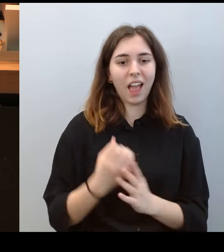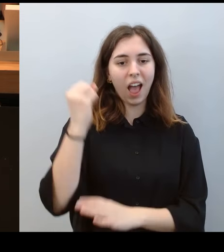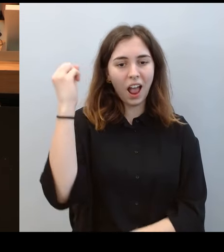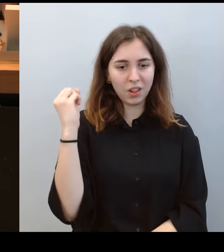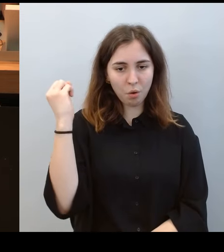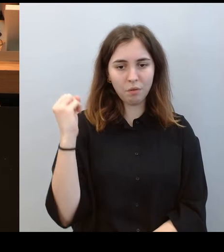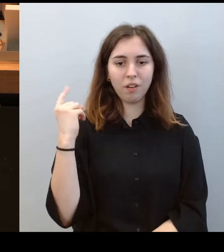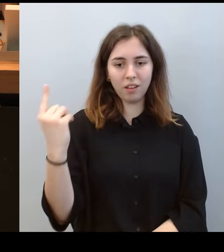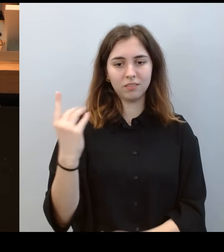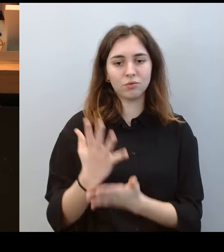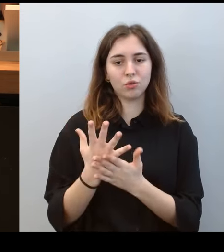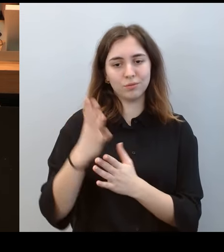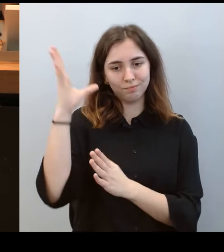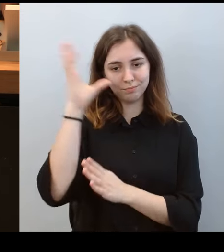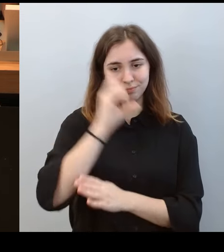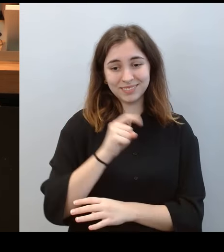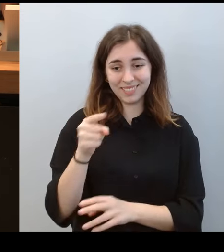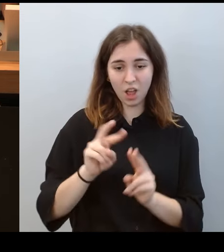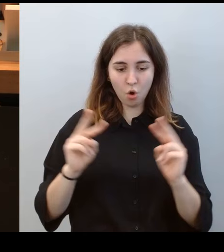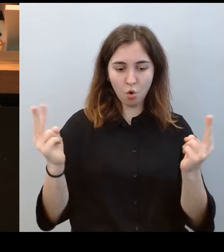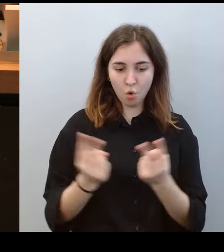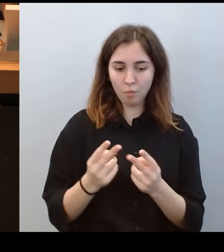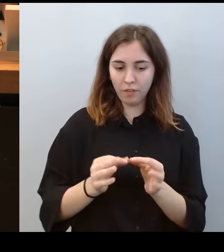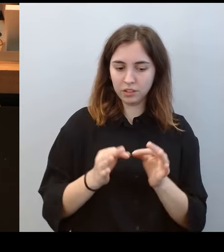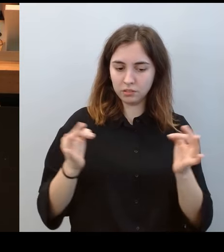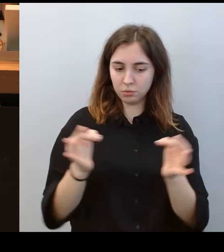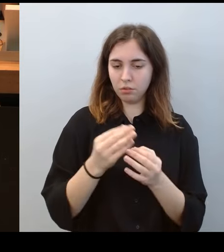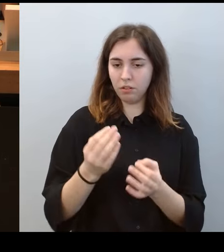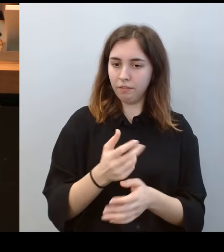mehr bietet, sollte auch für uns richtungsweisend sein.